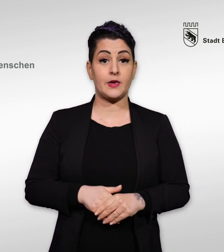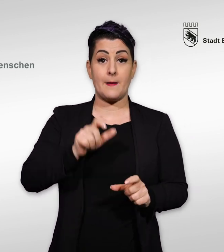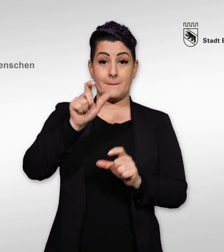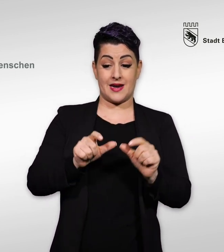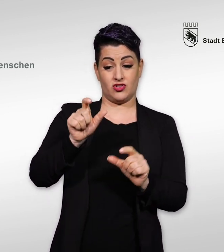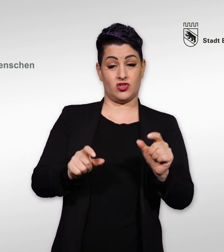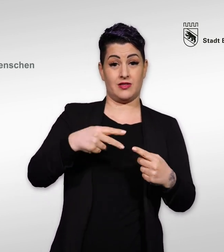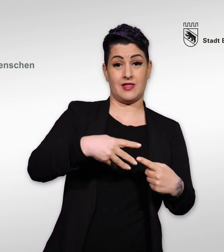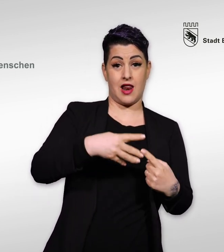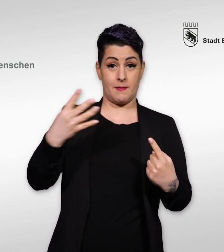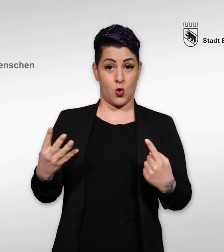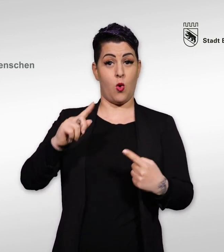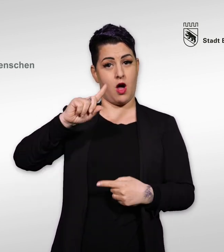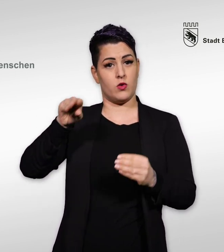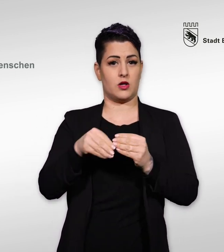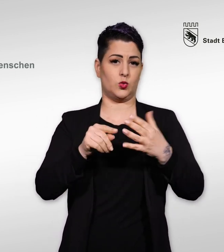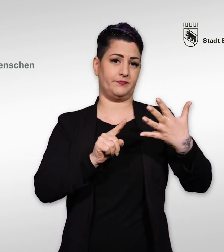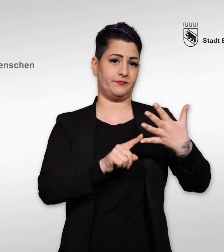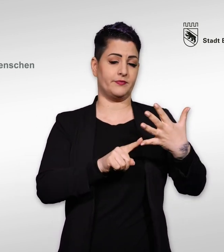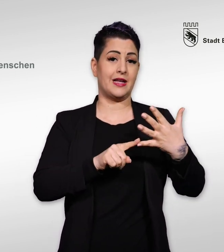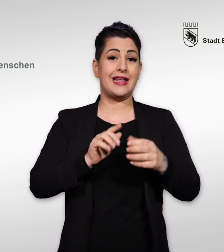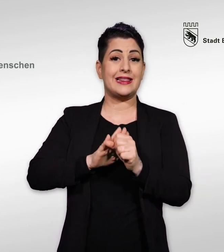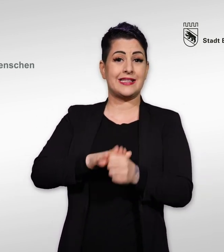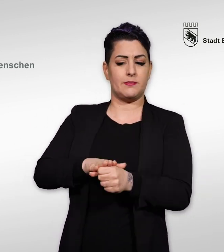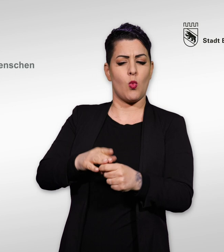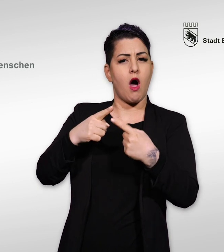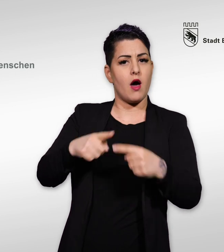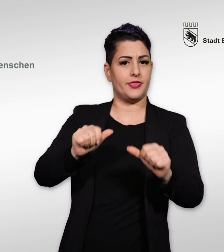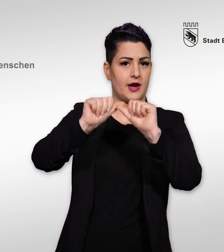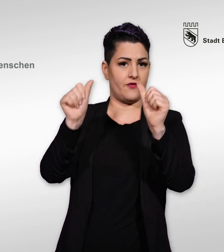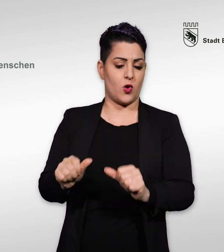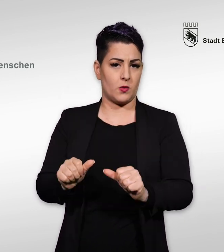Eine andere Form der Diskriminierung von LGBTIQ-Menschen ist,